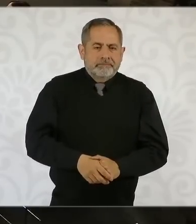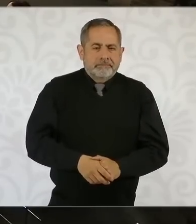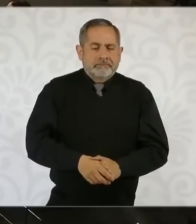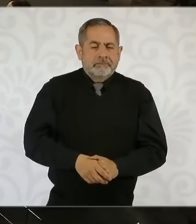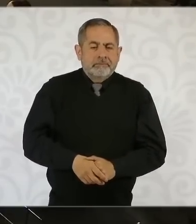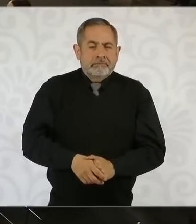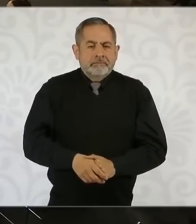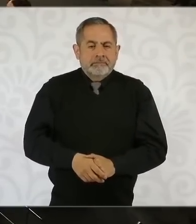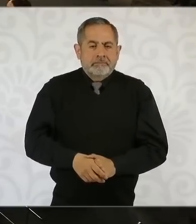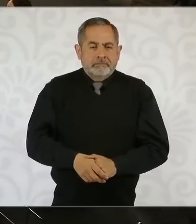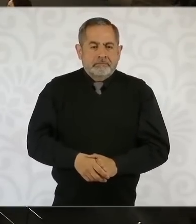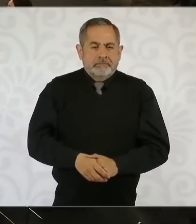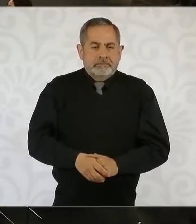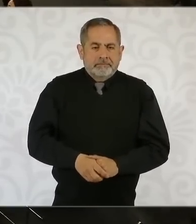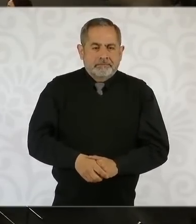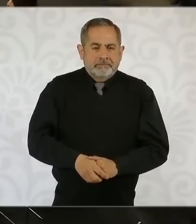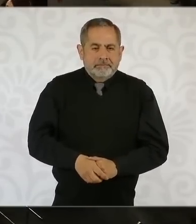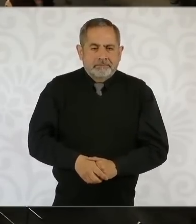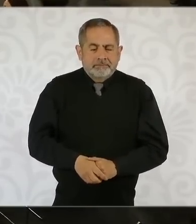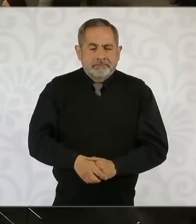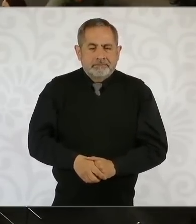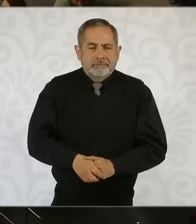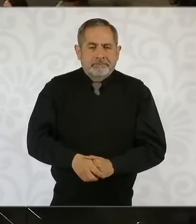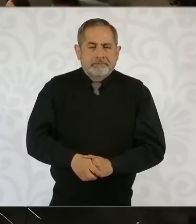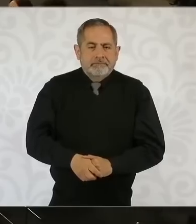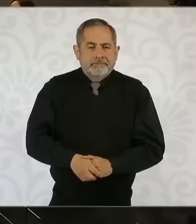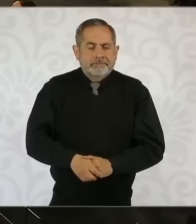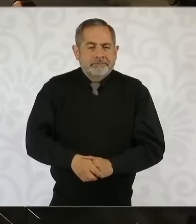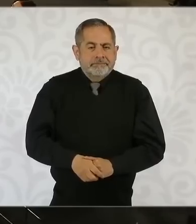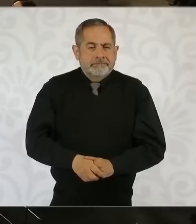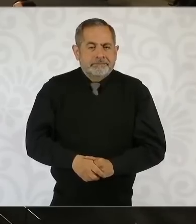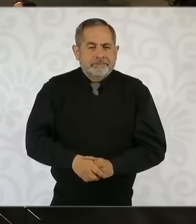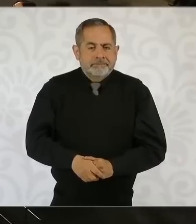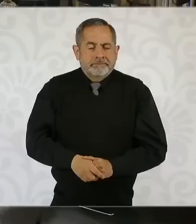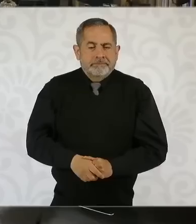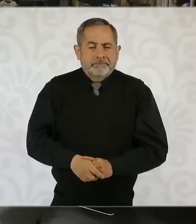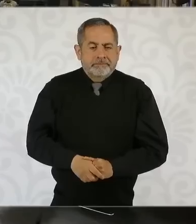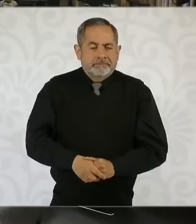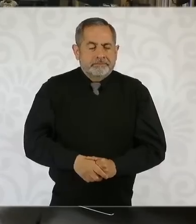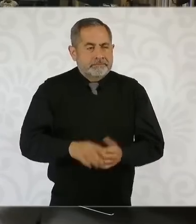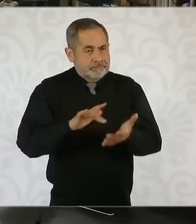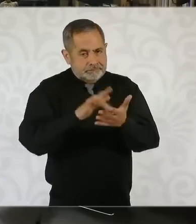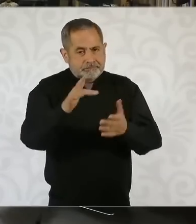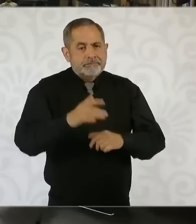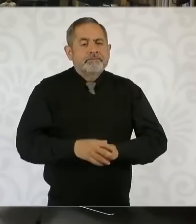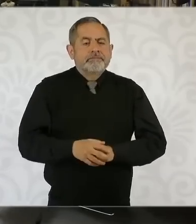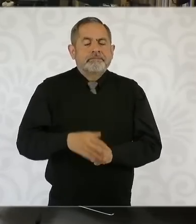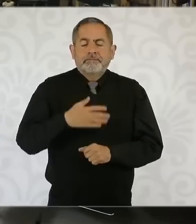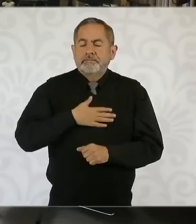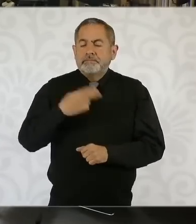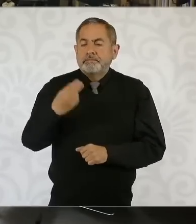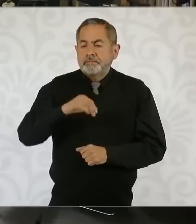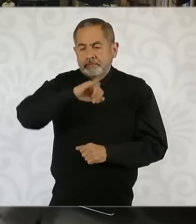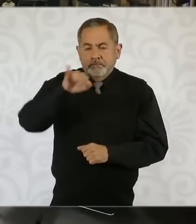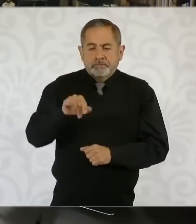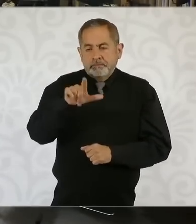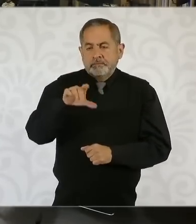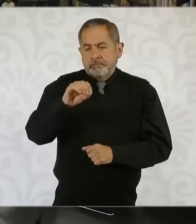a ver el último í atrás Muchas gracias presidente Julio mar Gómez de medios digitales del Pacífico